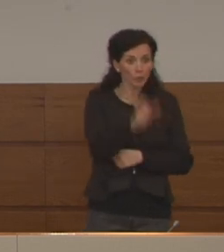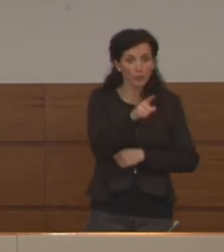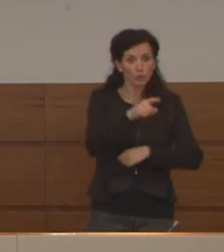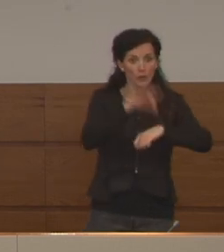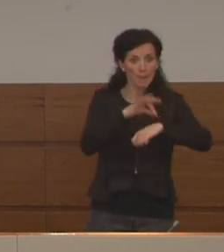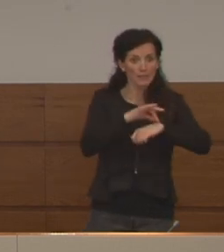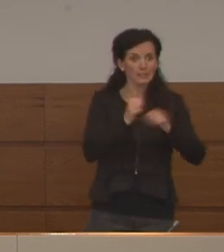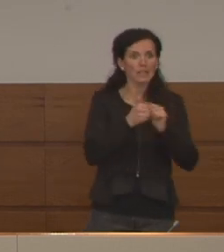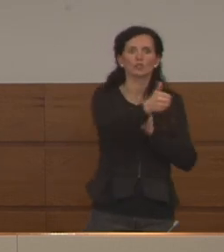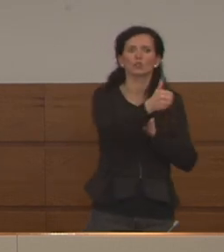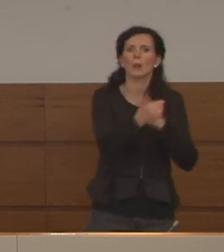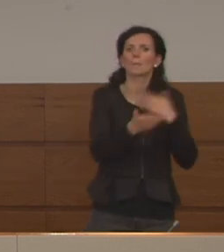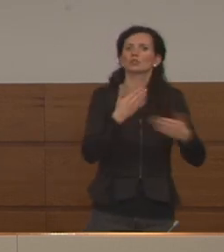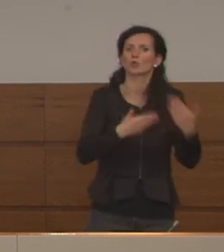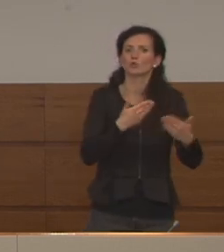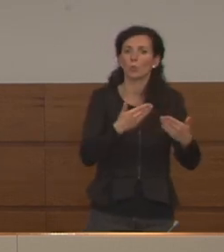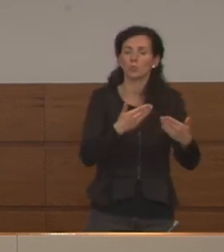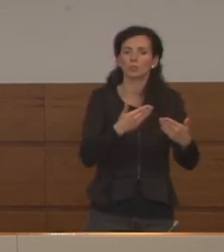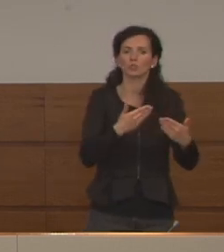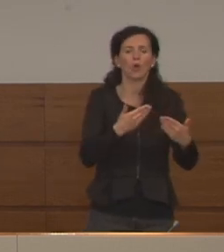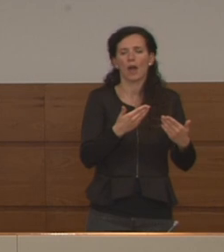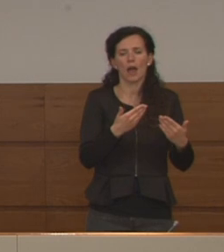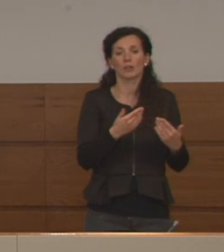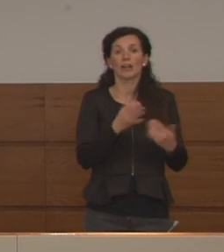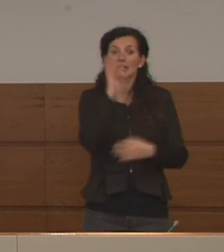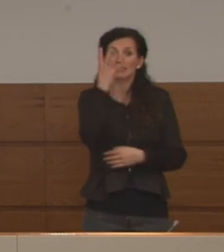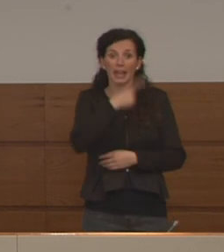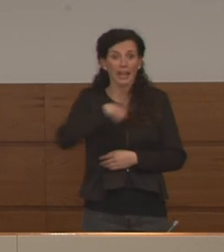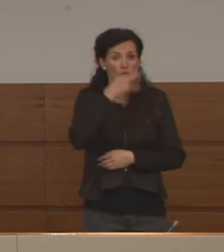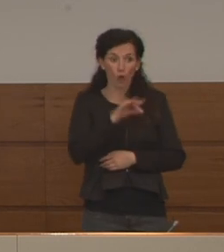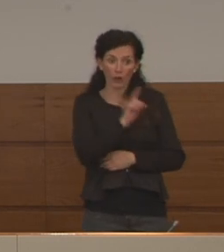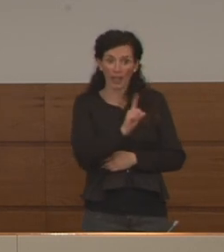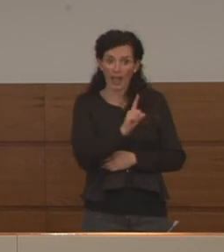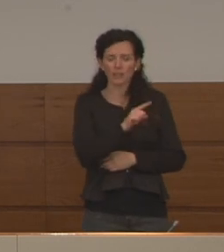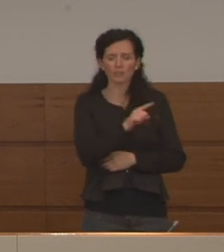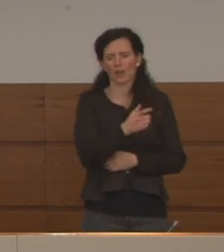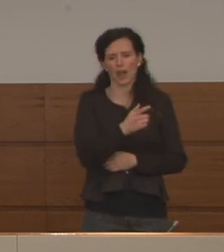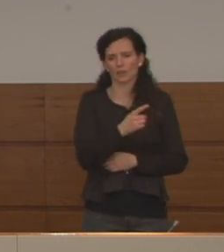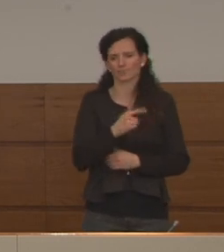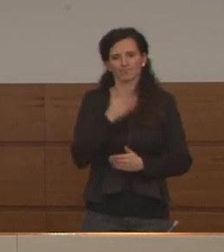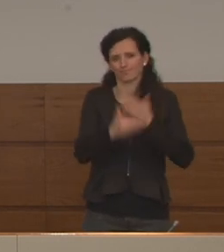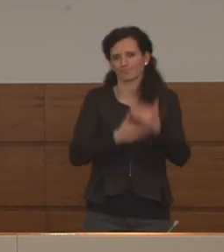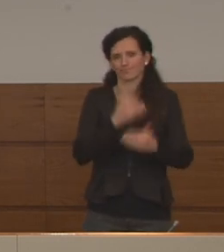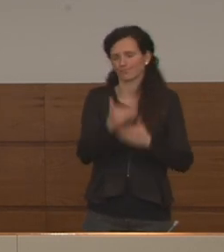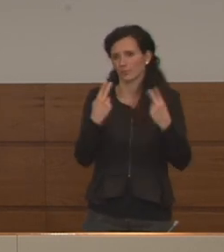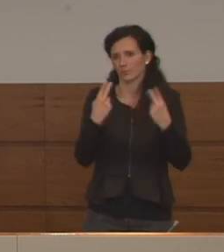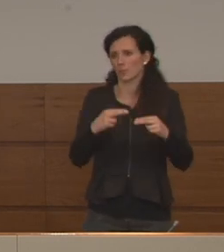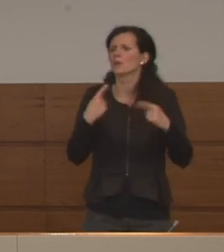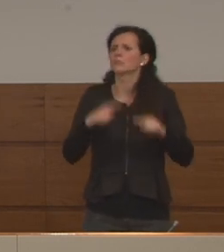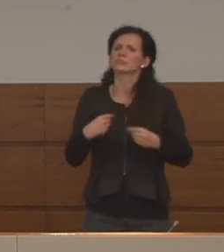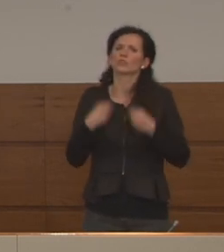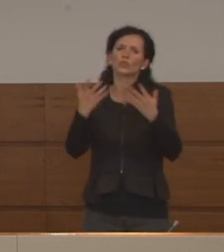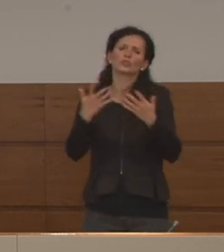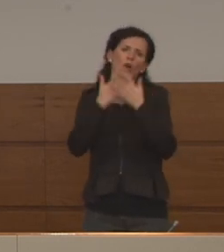potrebbero trasmettere il contagio, non credo che facciamo un buon lavoro. Questo per essere estremamente chiari, estremamente espliciti.